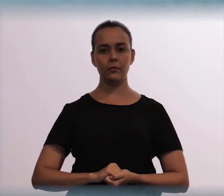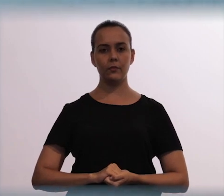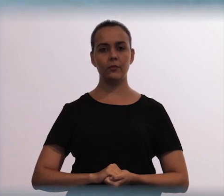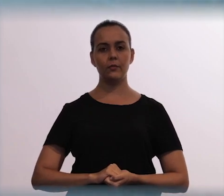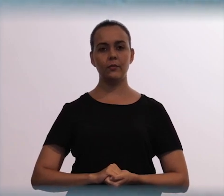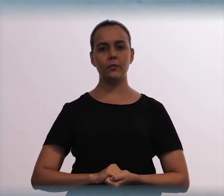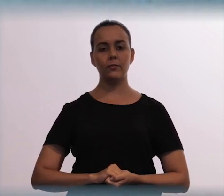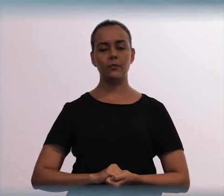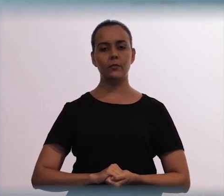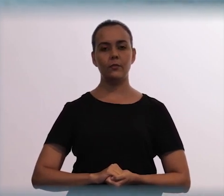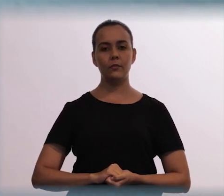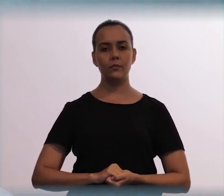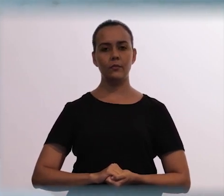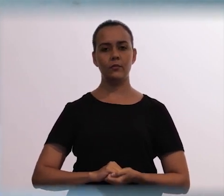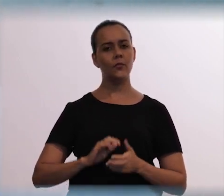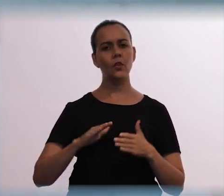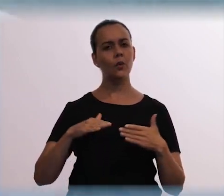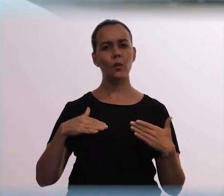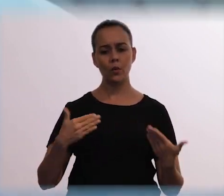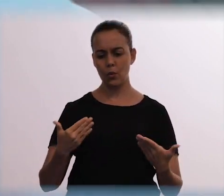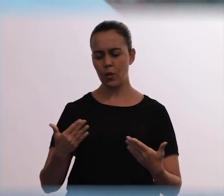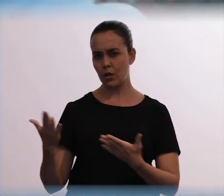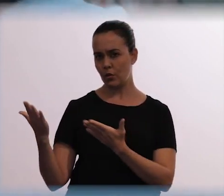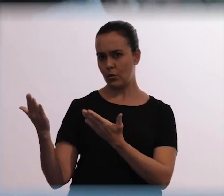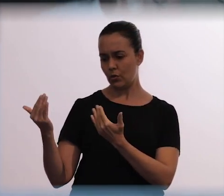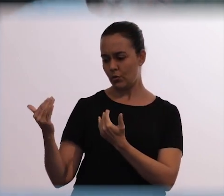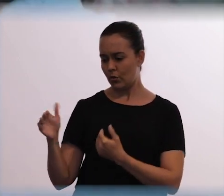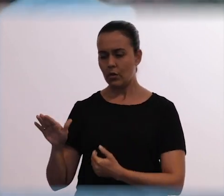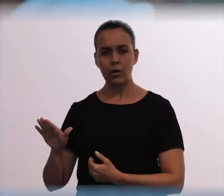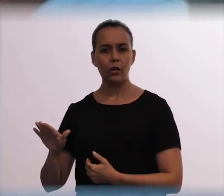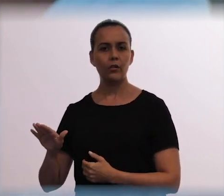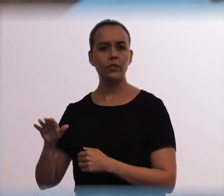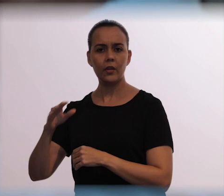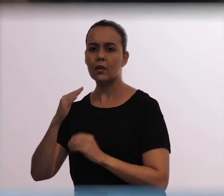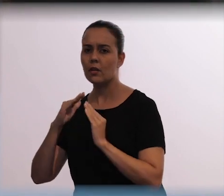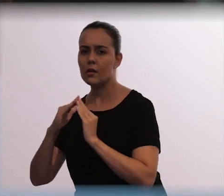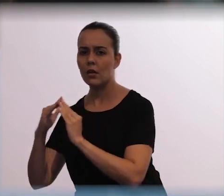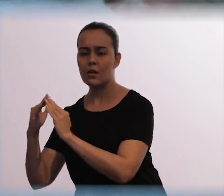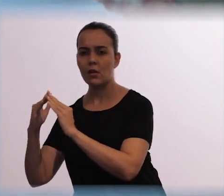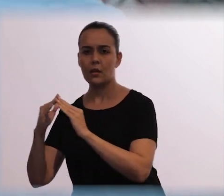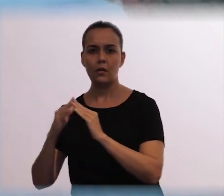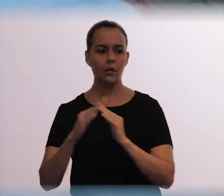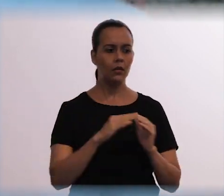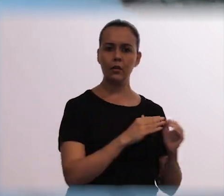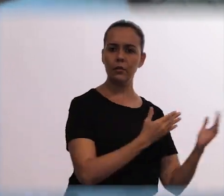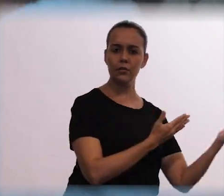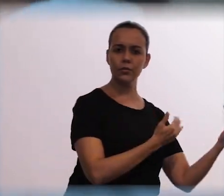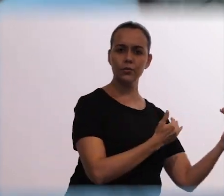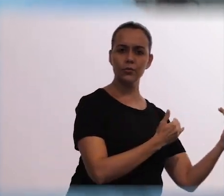Porque quando o moleque da favela, se encontra com o moleque do bairro classe média e fala: Pô, nós temos as mesmas coisas, nós gostamos das mesmas coisas comuns,